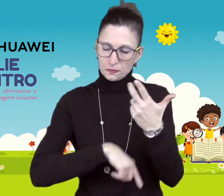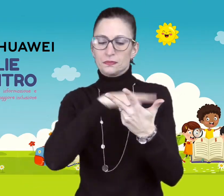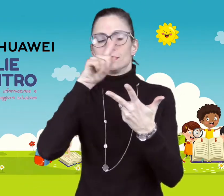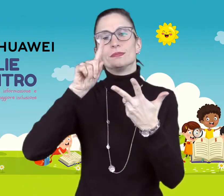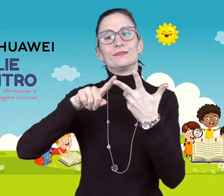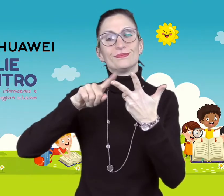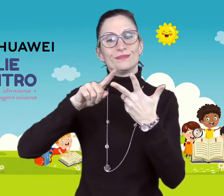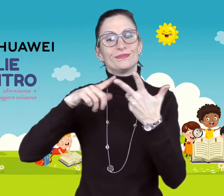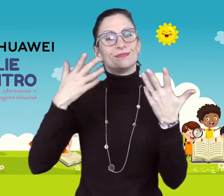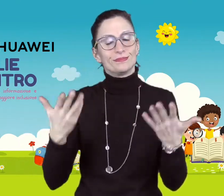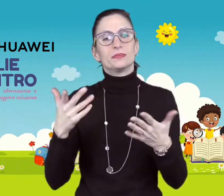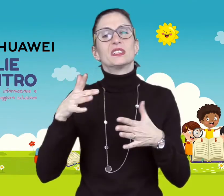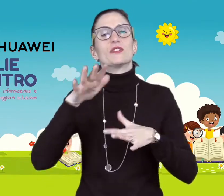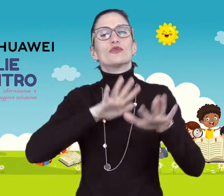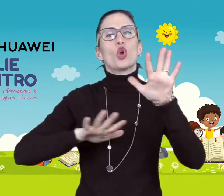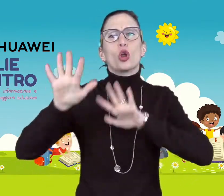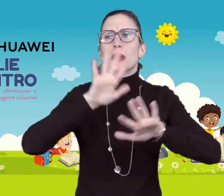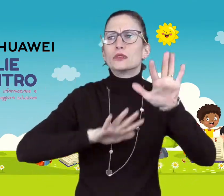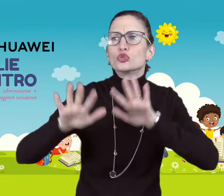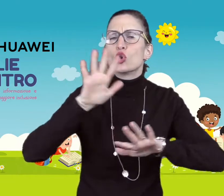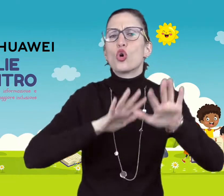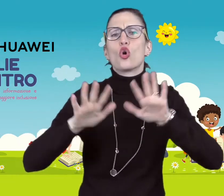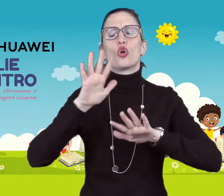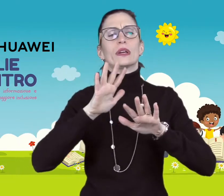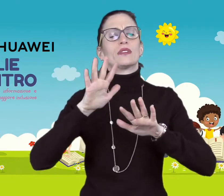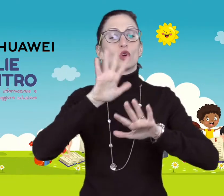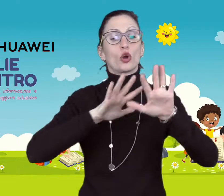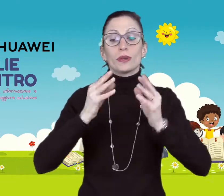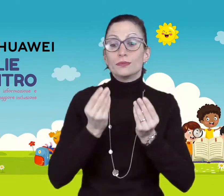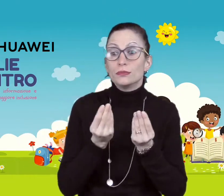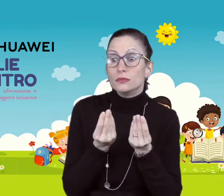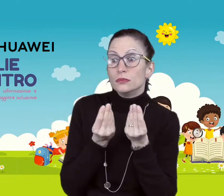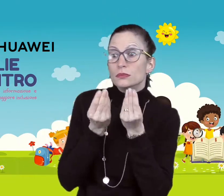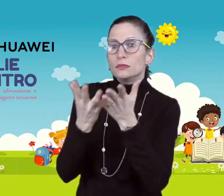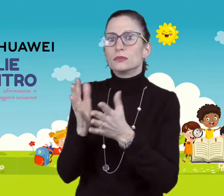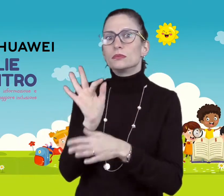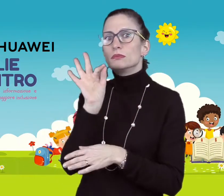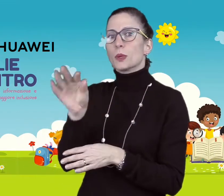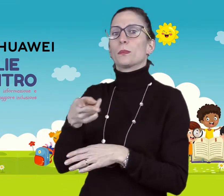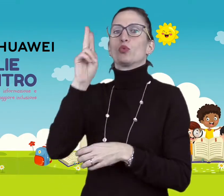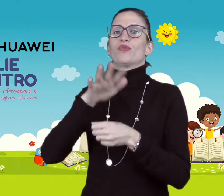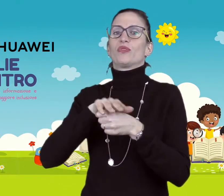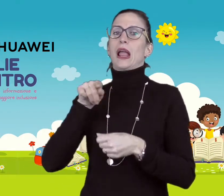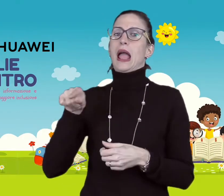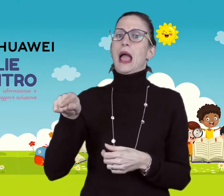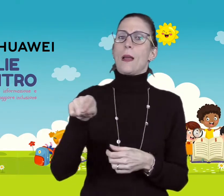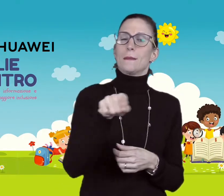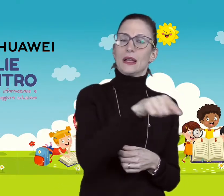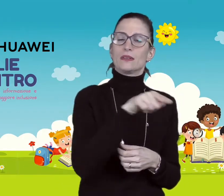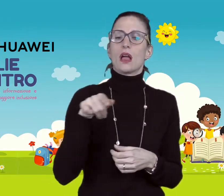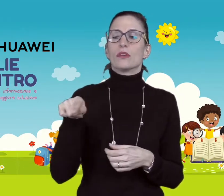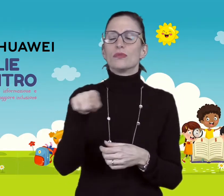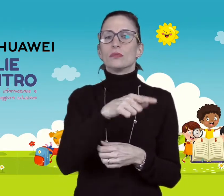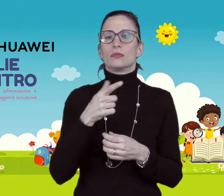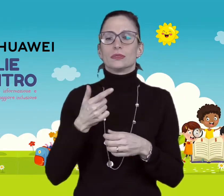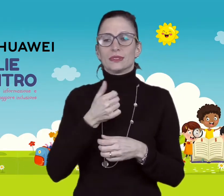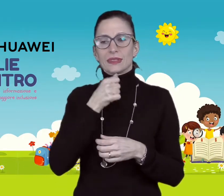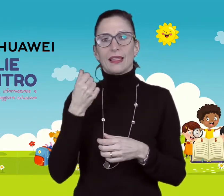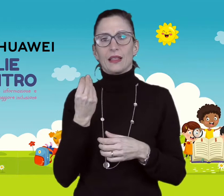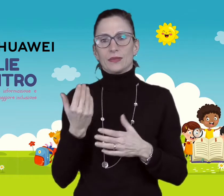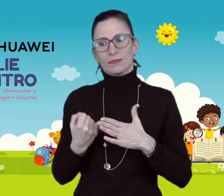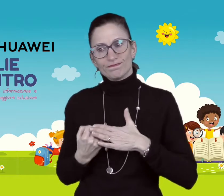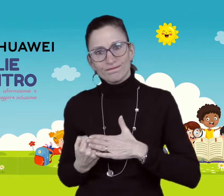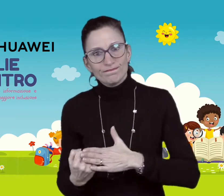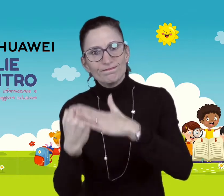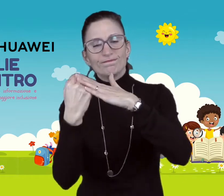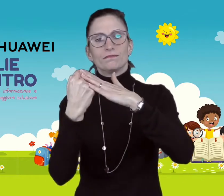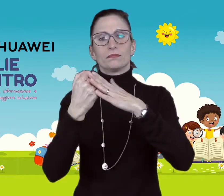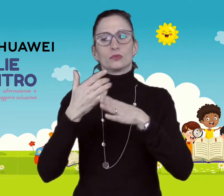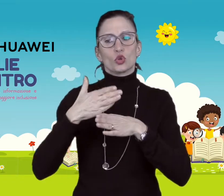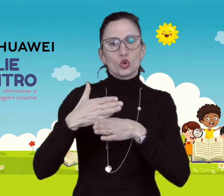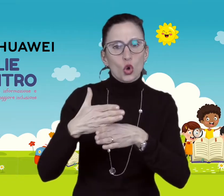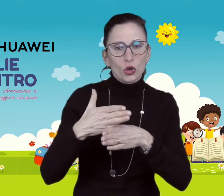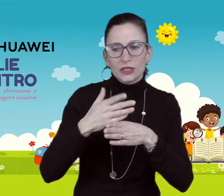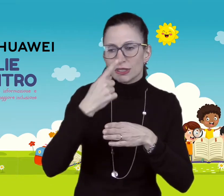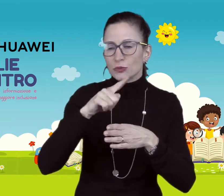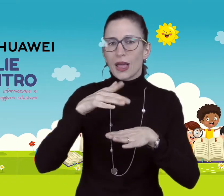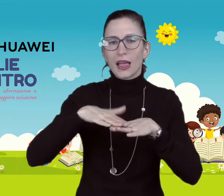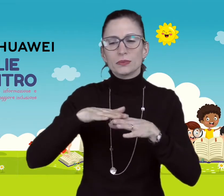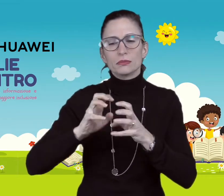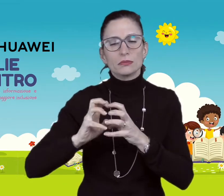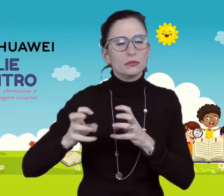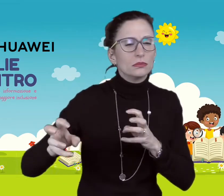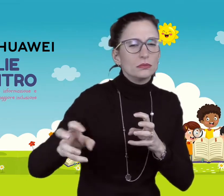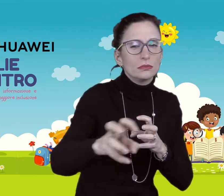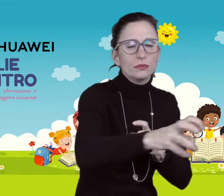3- informare, soprattutto le famiglie, fornire loro il giusto supporto, permettere la condivisione di esperienze